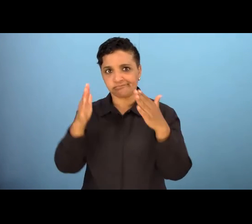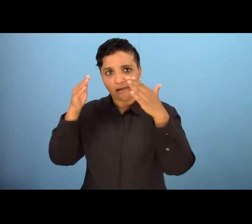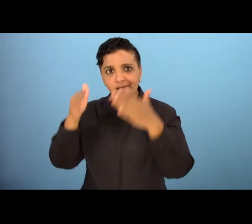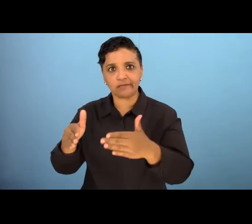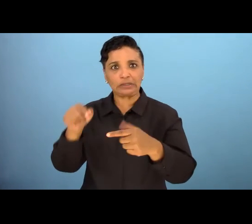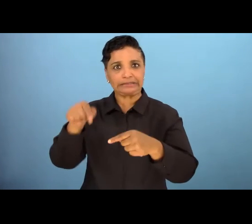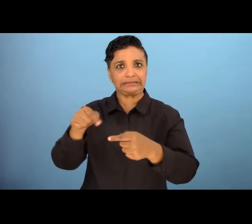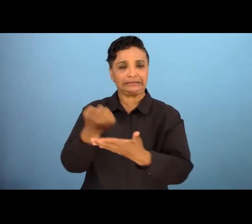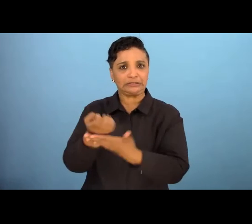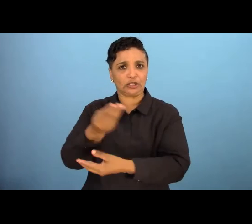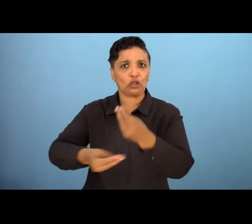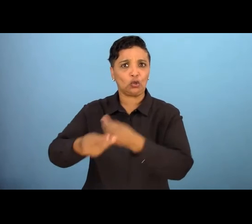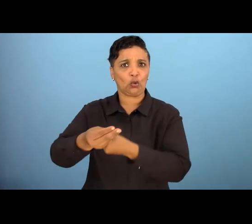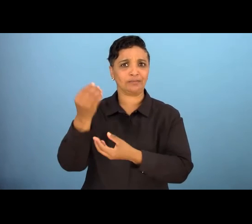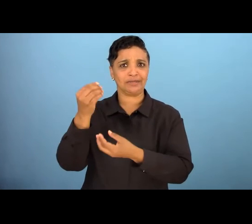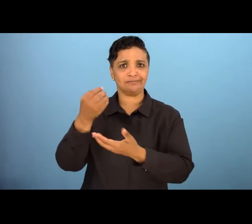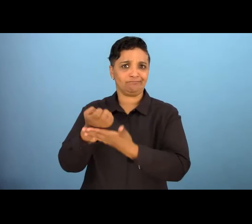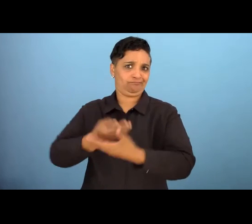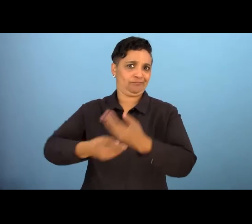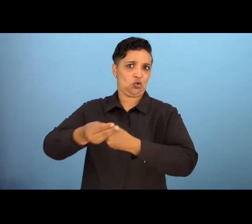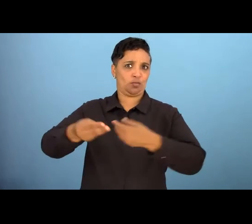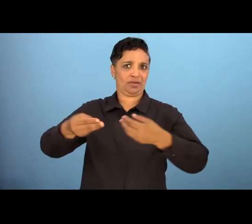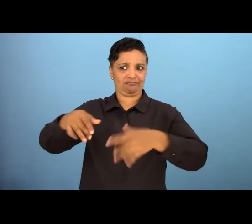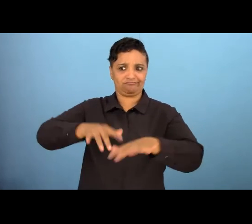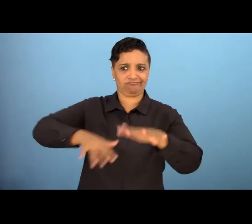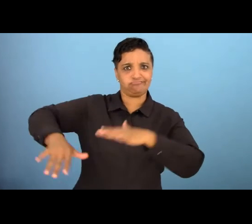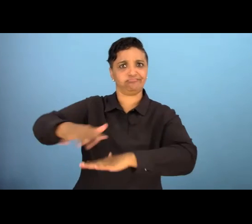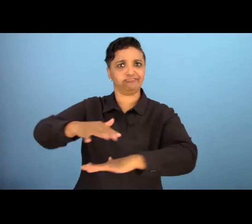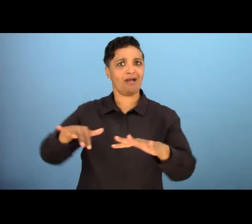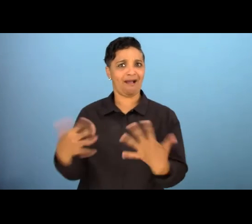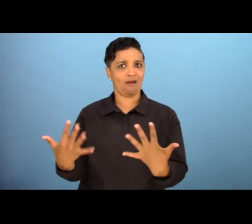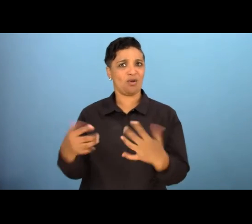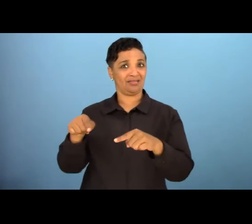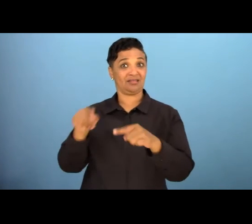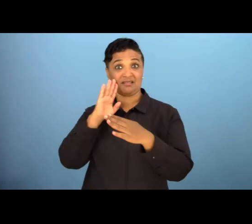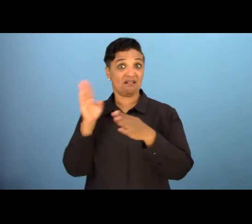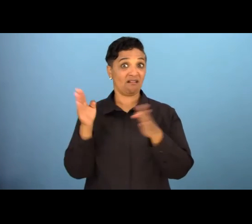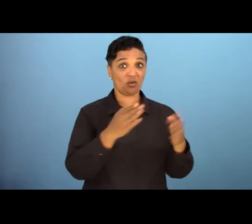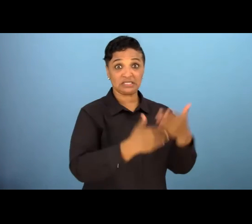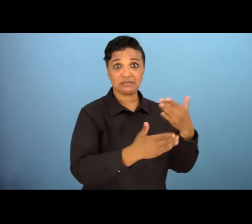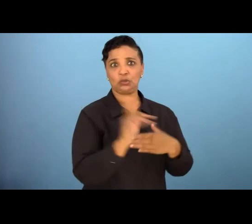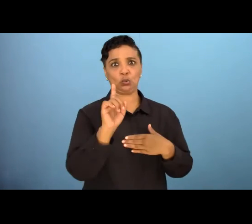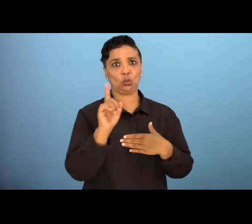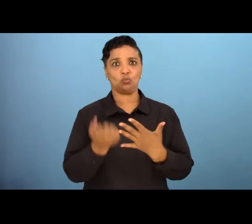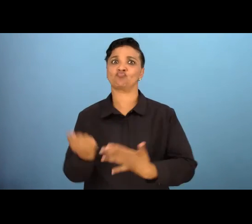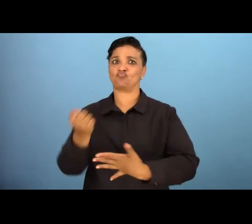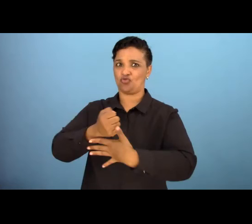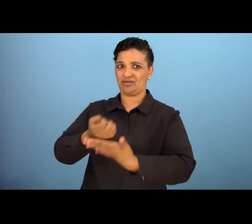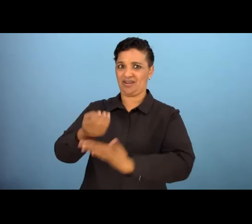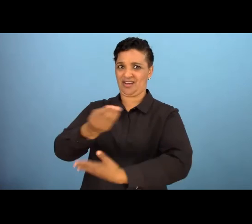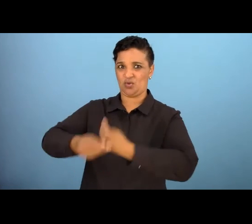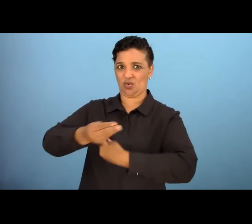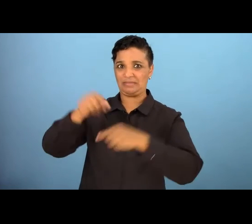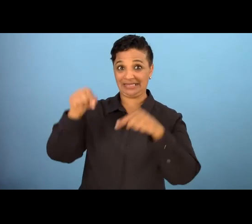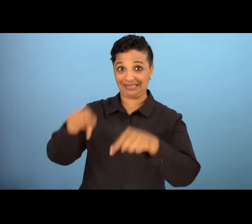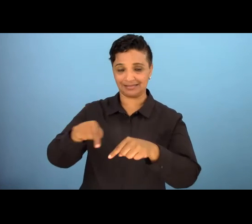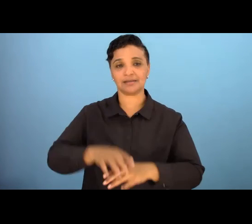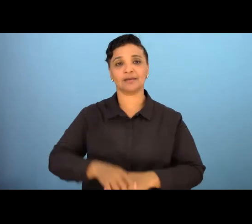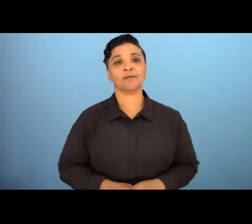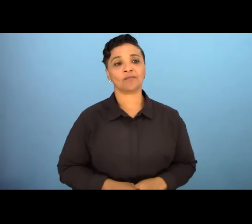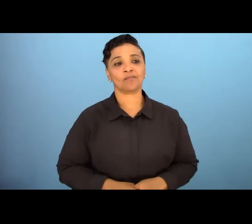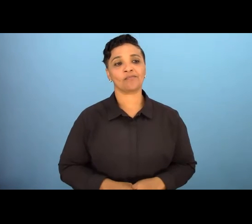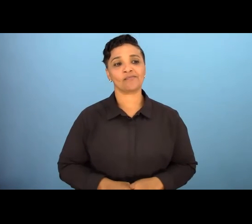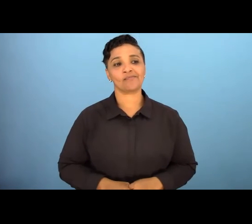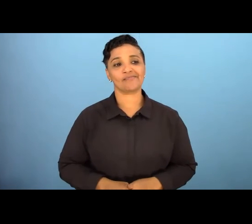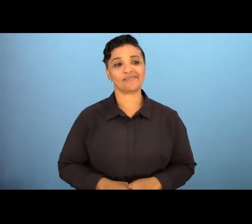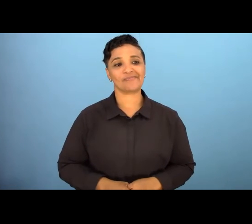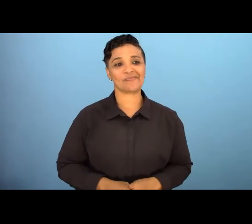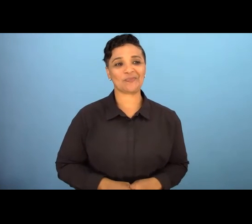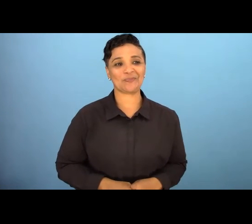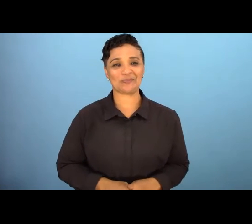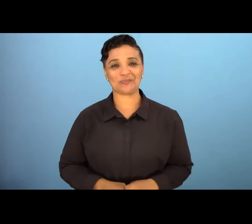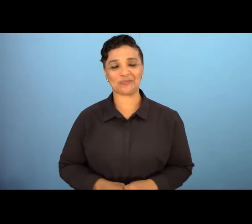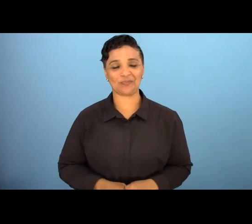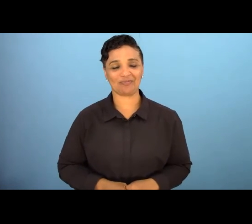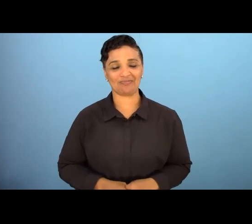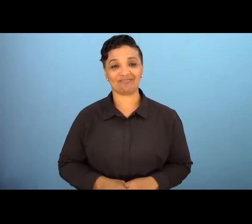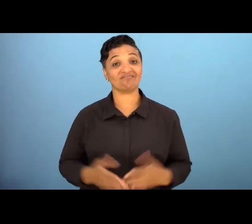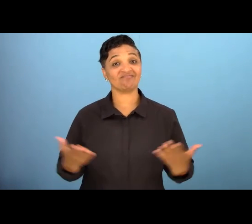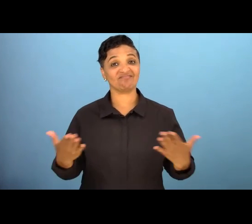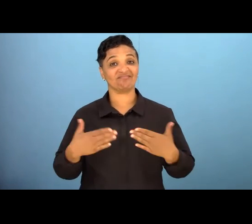situación del COVID-19 pero durante el COVID-19 el gobierno está usando enfocados en esa